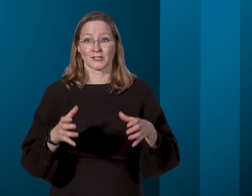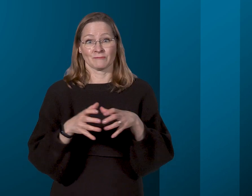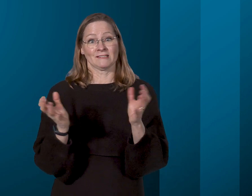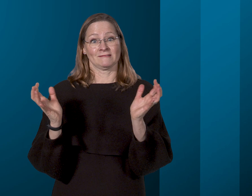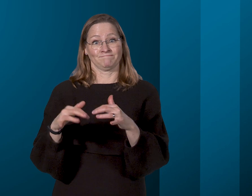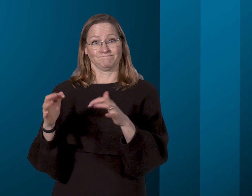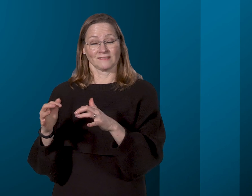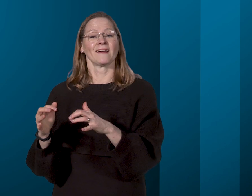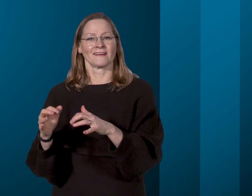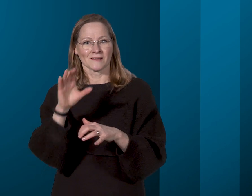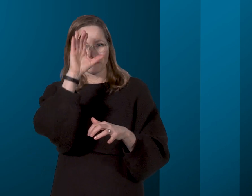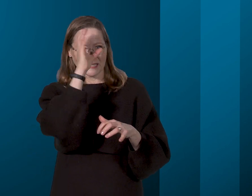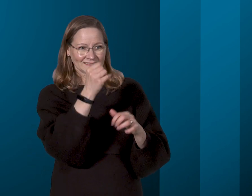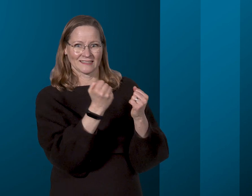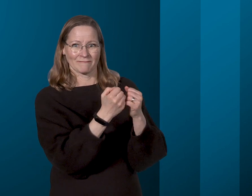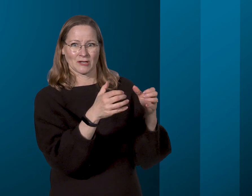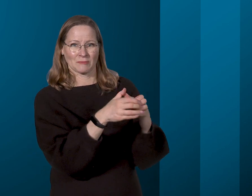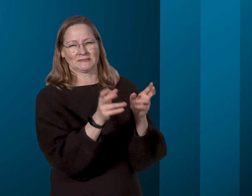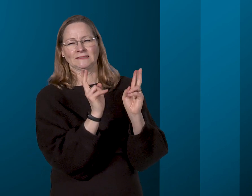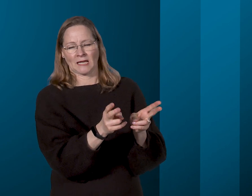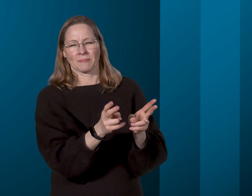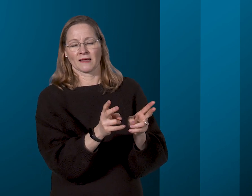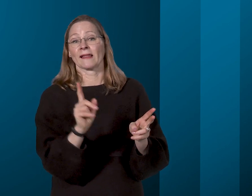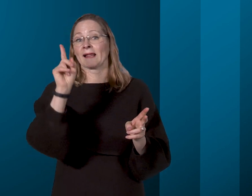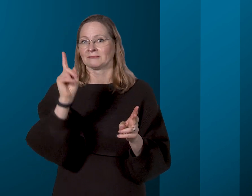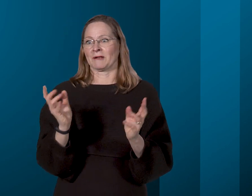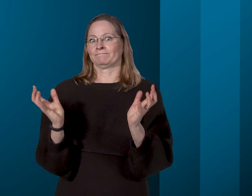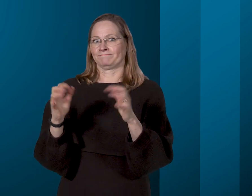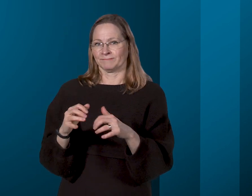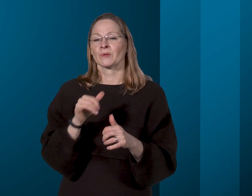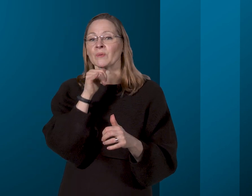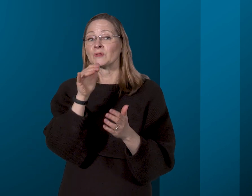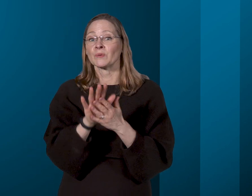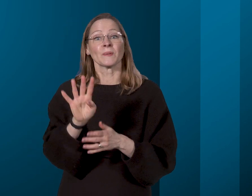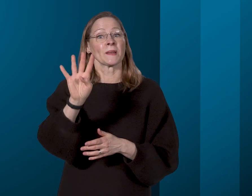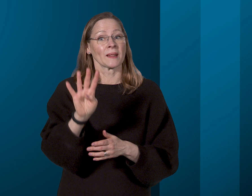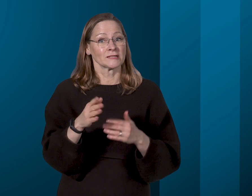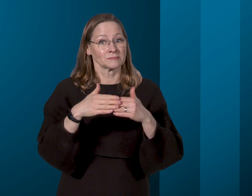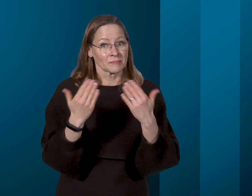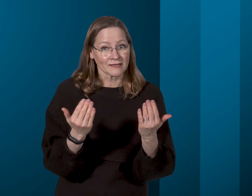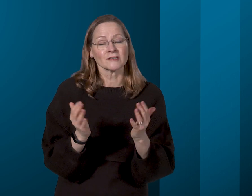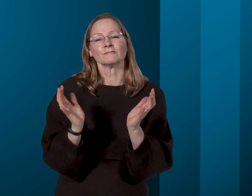Ryhmä kokoontuu miesten kaveriryhmän tavoin ensimmäisen kerran 4.4. -